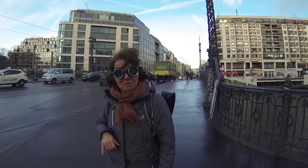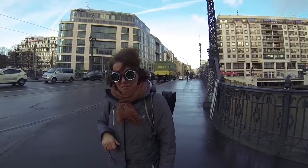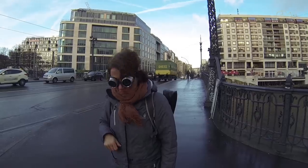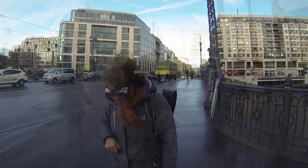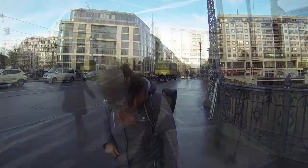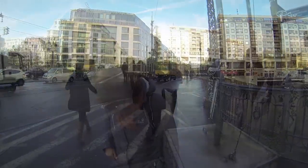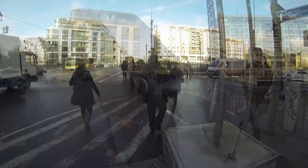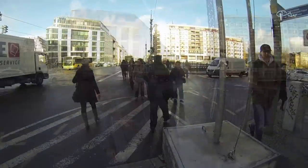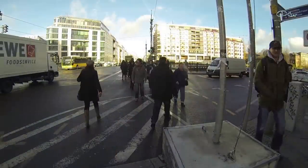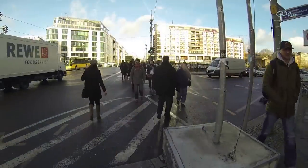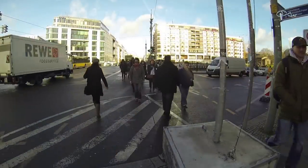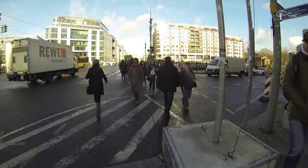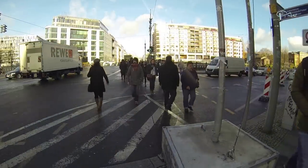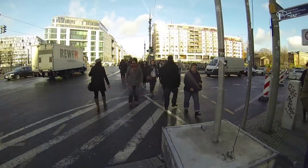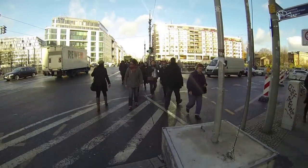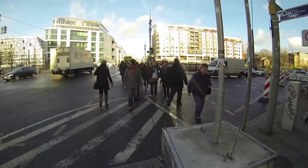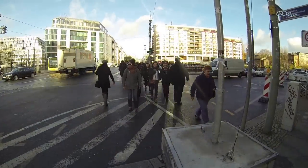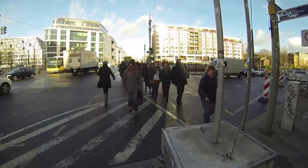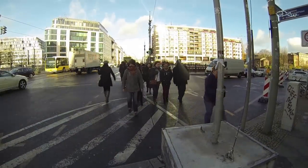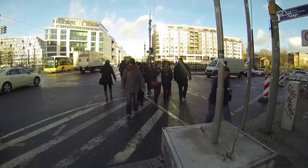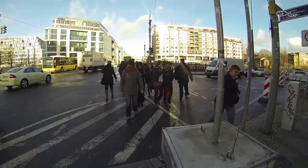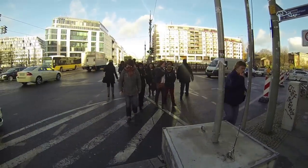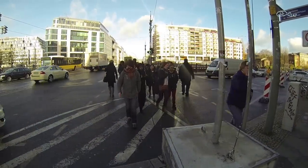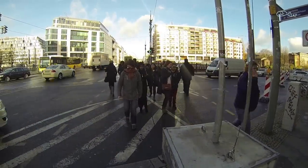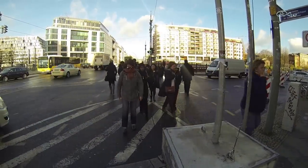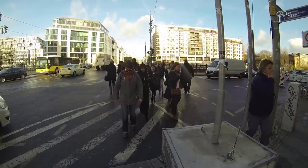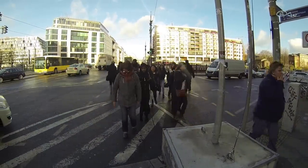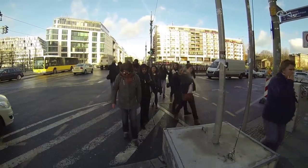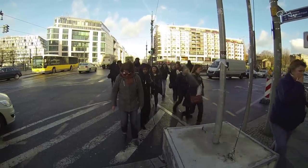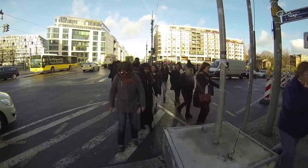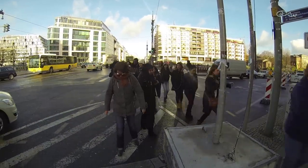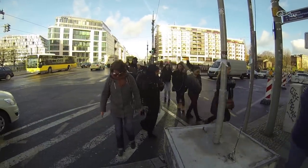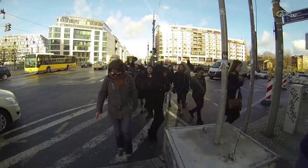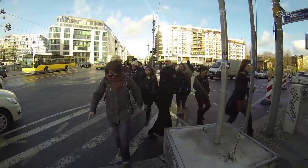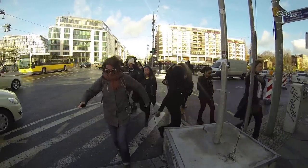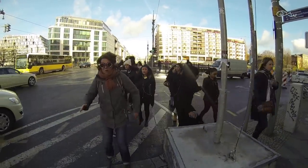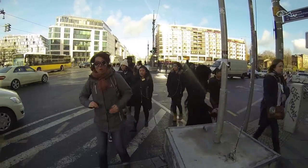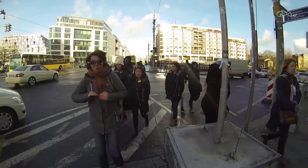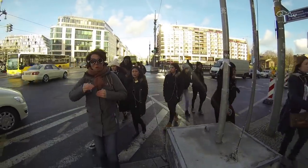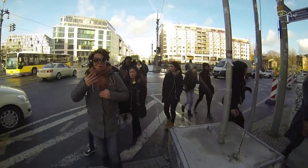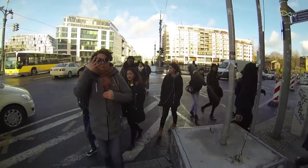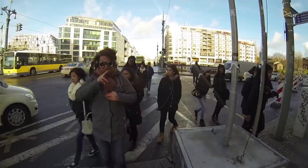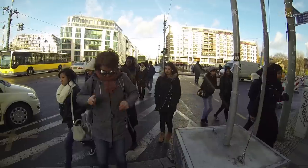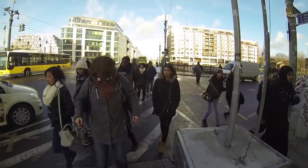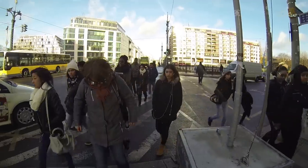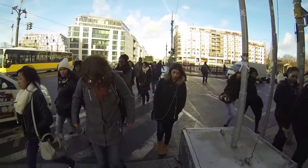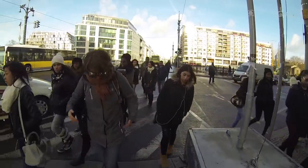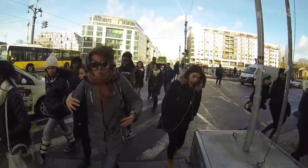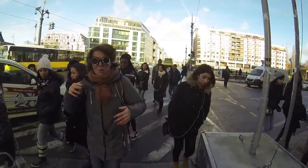(Autos fahren vorbei) Da bin ich fast gestolpert. Man muss gut aufpassen.